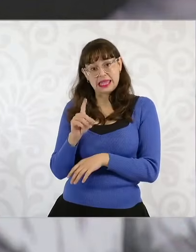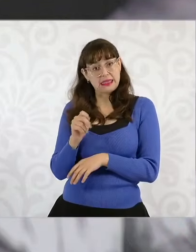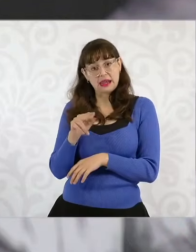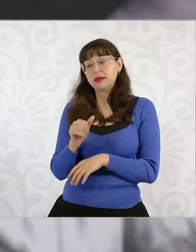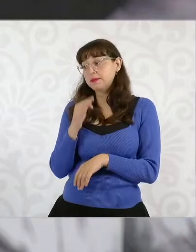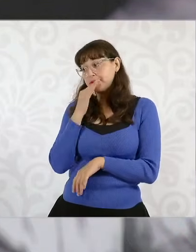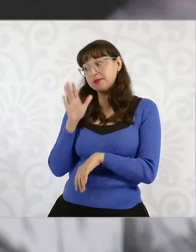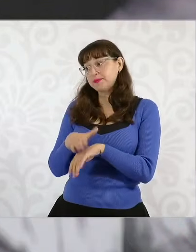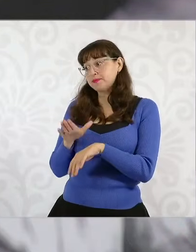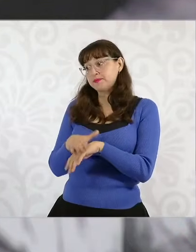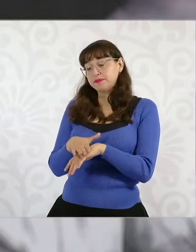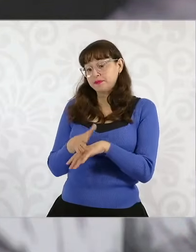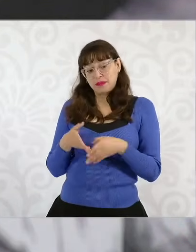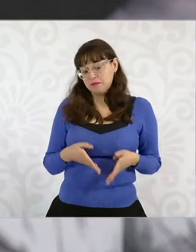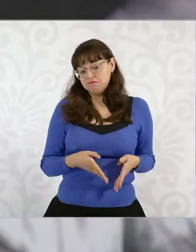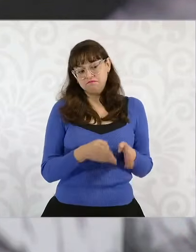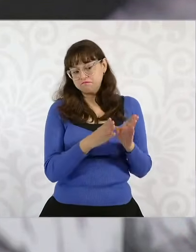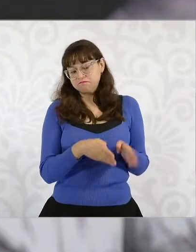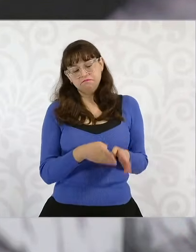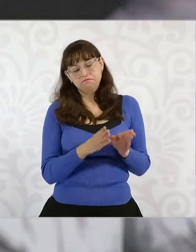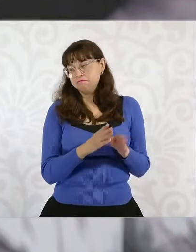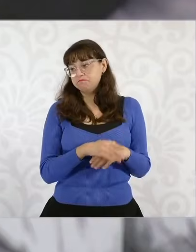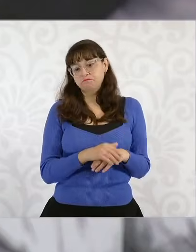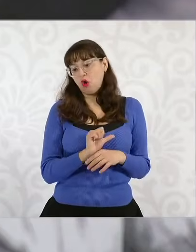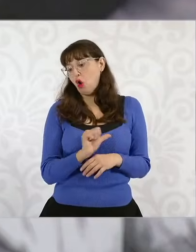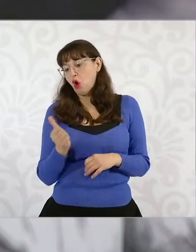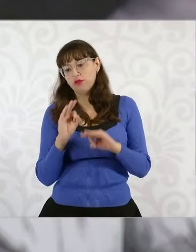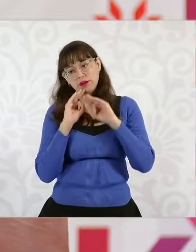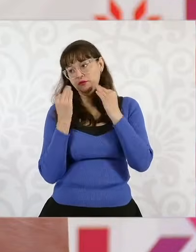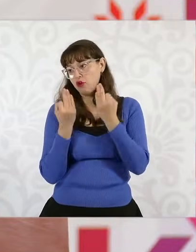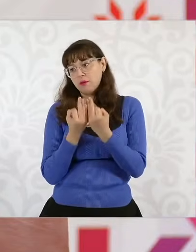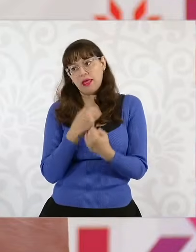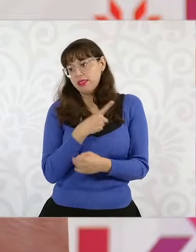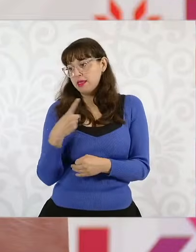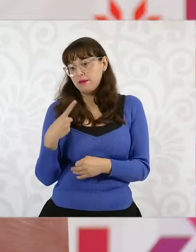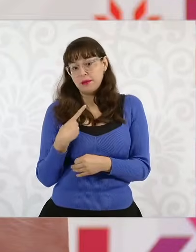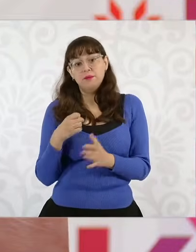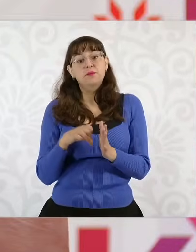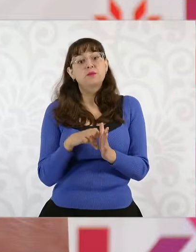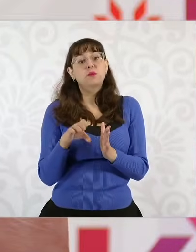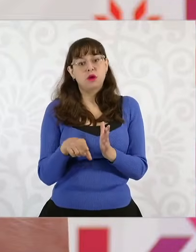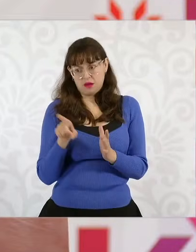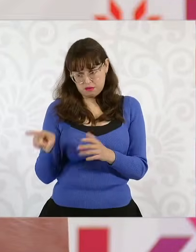que podamos identificar cuál puede ser la mejor solución, como se hizo en el caso del Tren Maya,